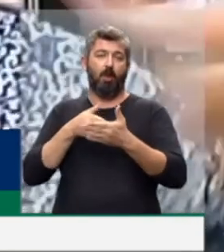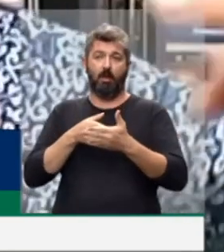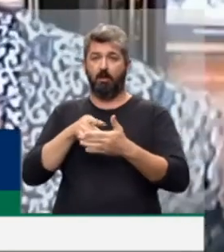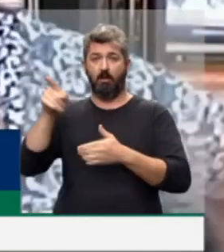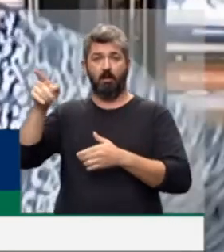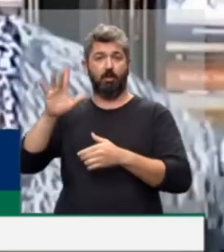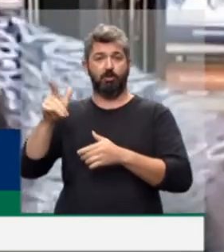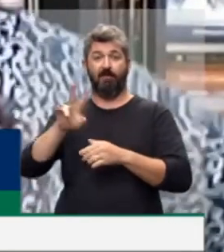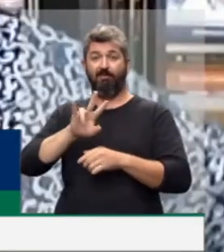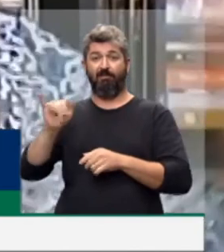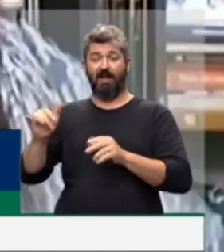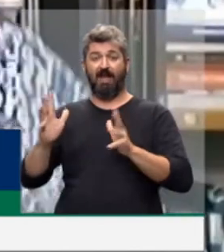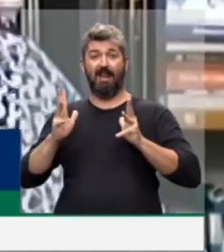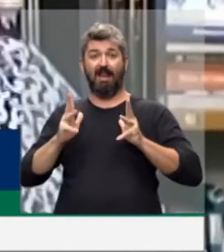AGRONEGÓCIO JÁ ESTÁ TENDO PRIJS, A CHINA QUE PRECISOU